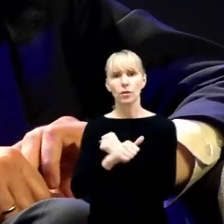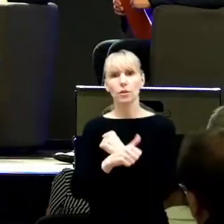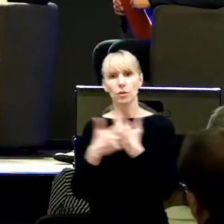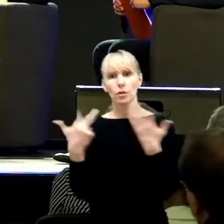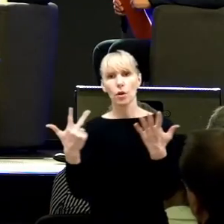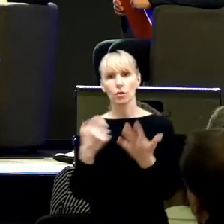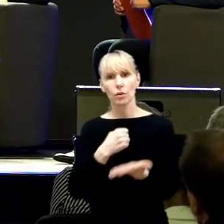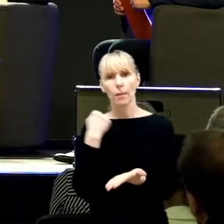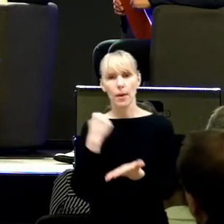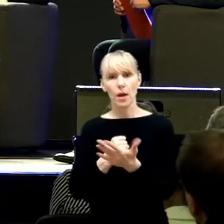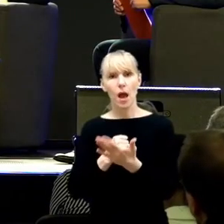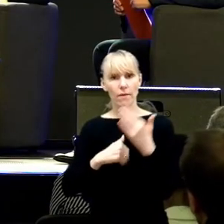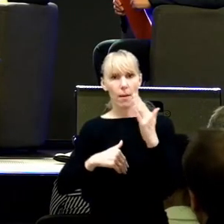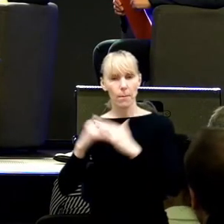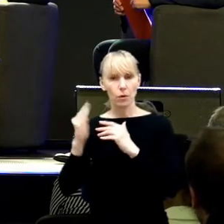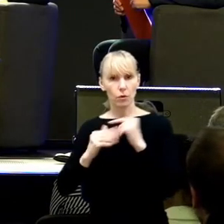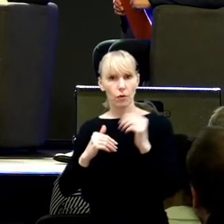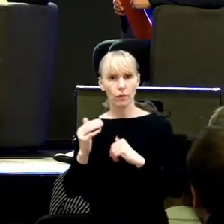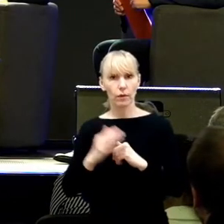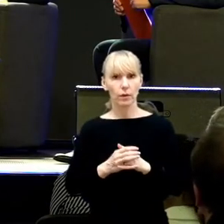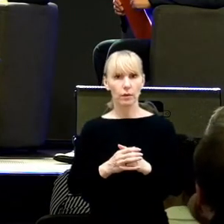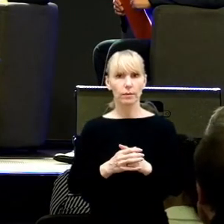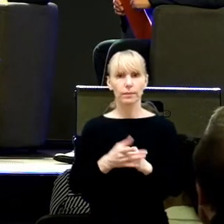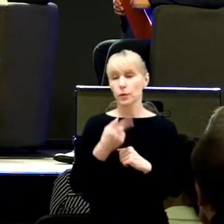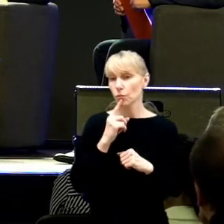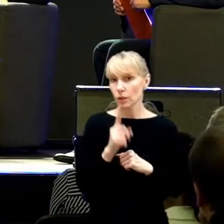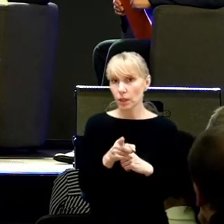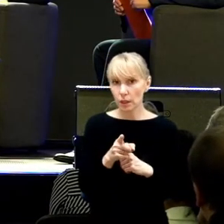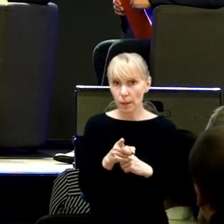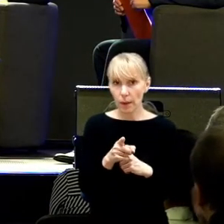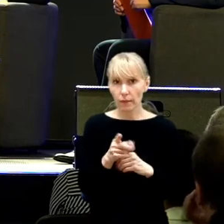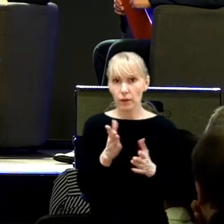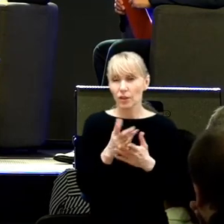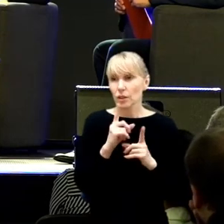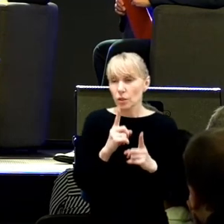czyli te takie, które się już nie nadawały do użytkowania.